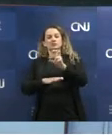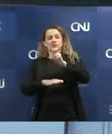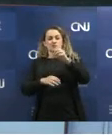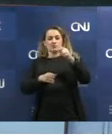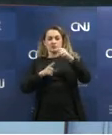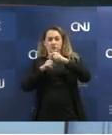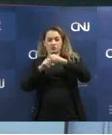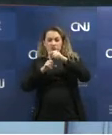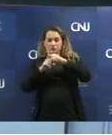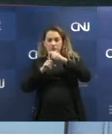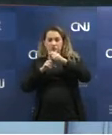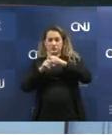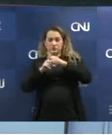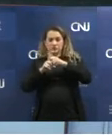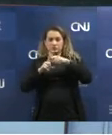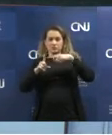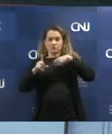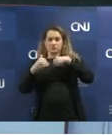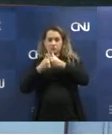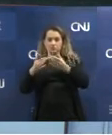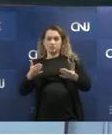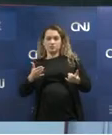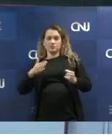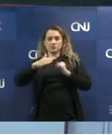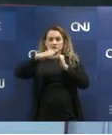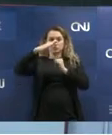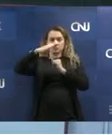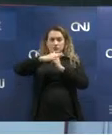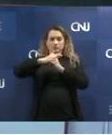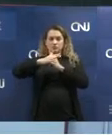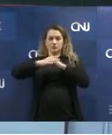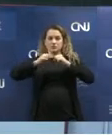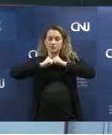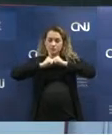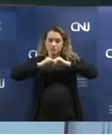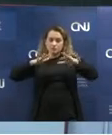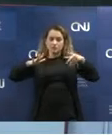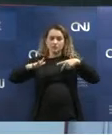uma portaria que instituía um mutirão na Vara das Execuções